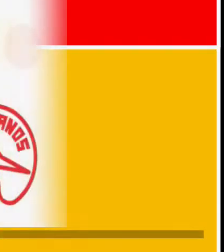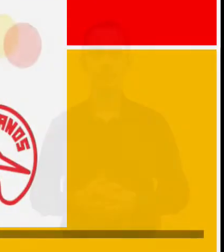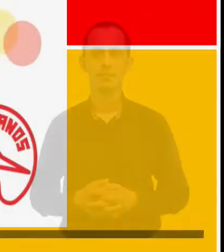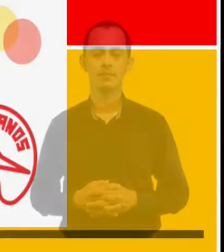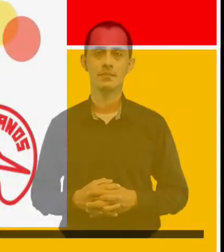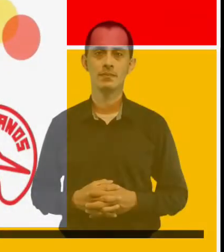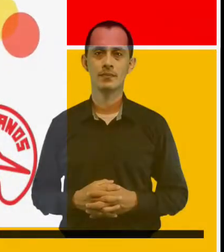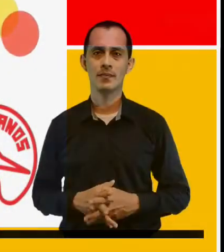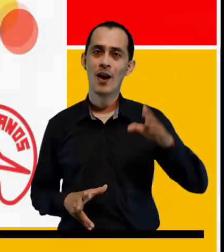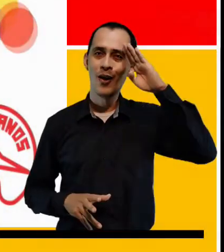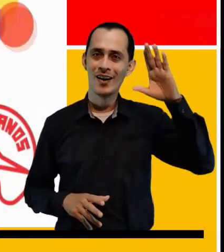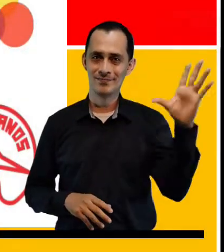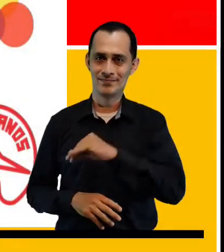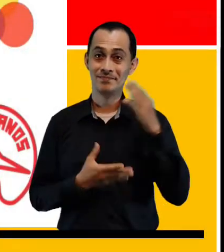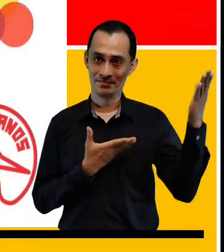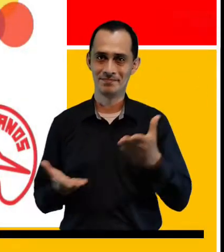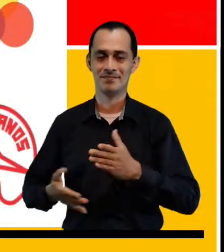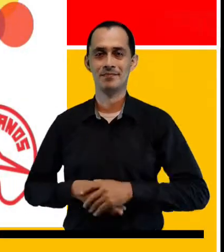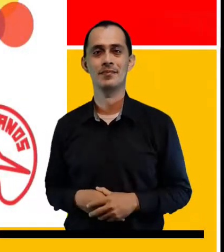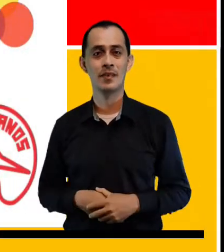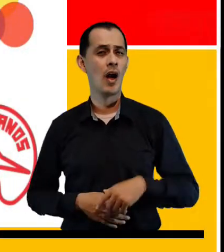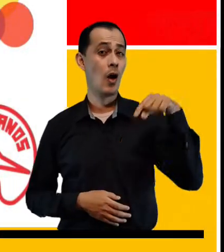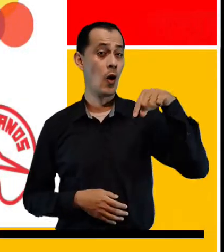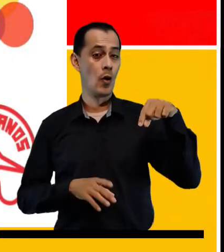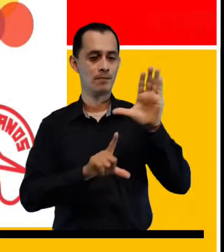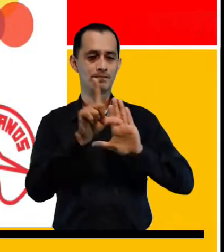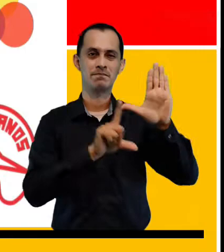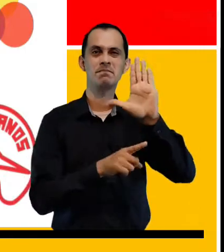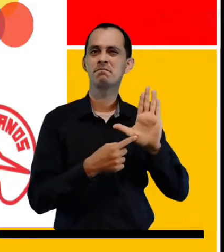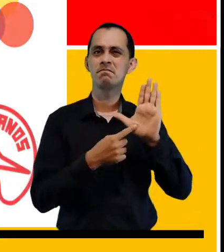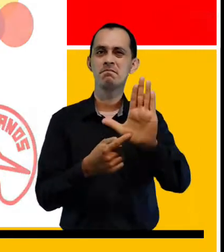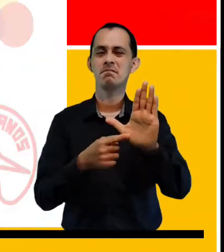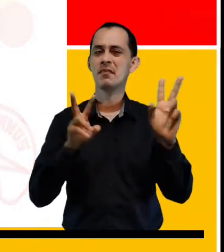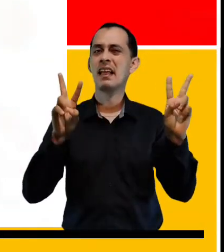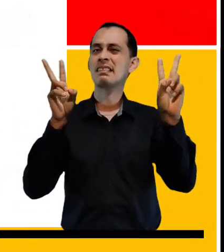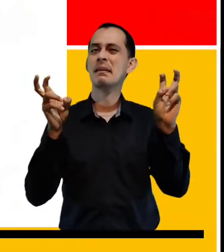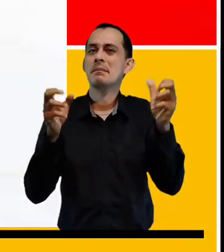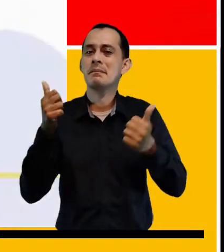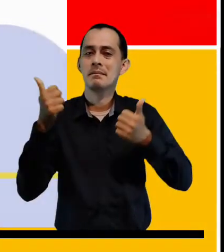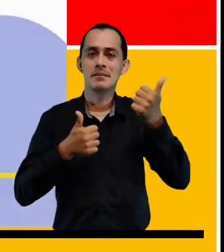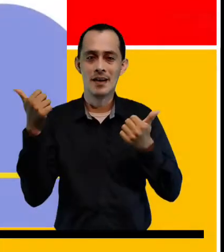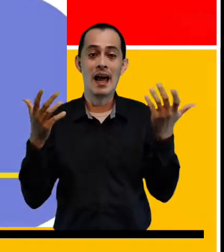Hola a tod@s, bienvenidos!, el día de hoy haremos un tutorial que tiene que ver con